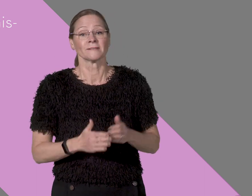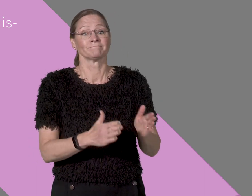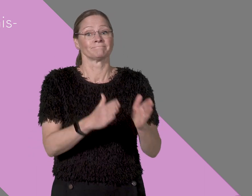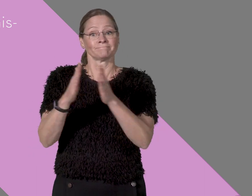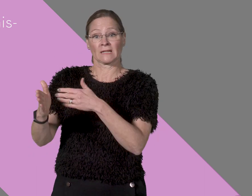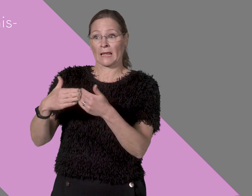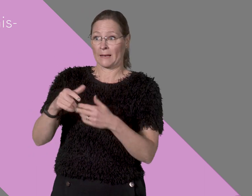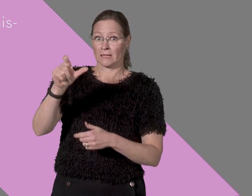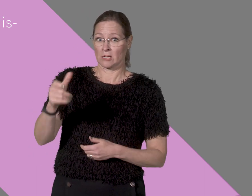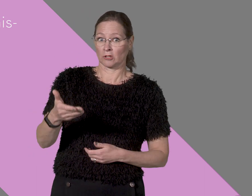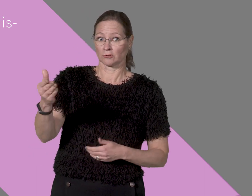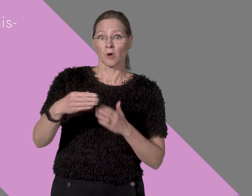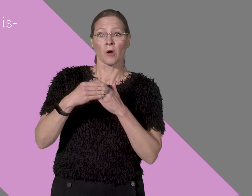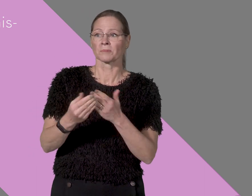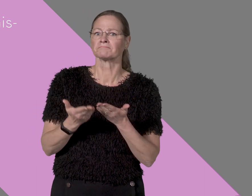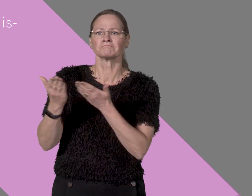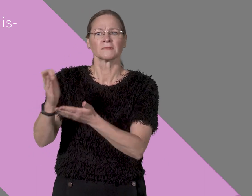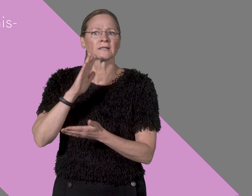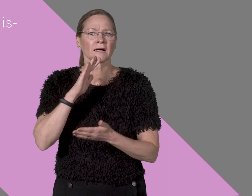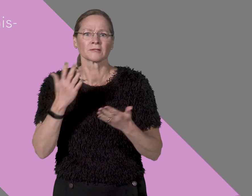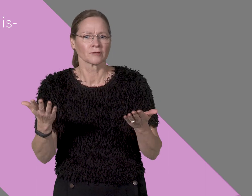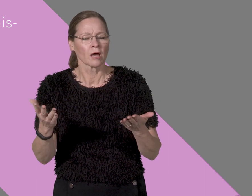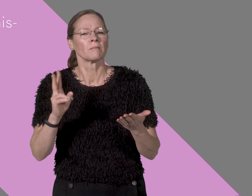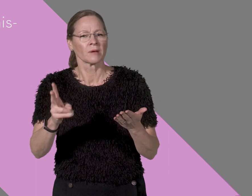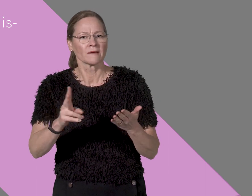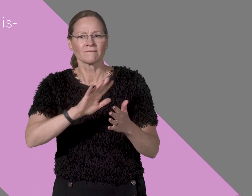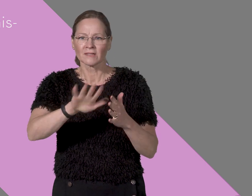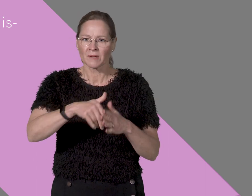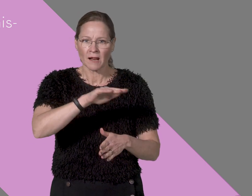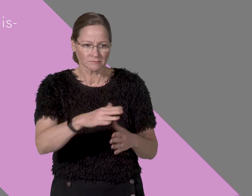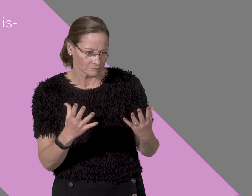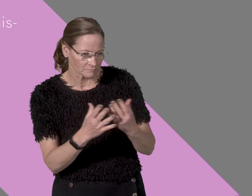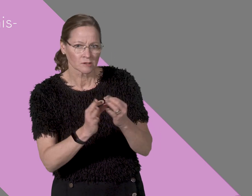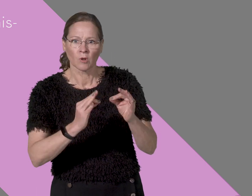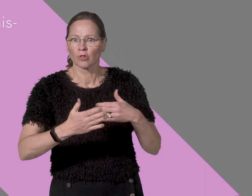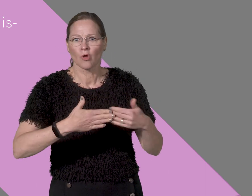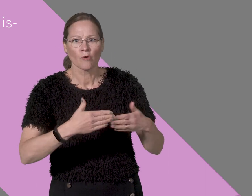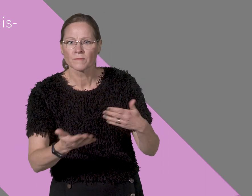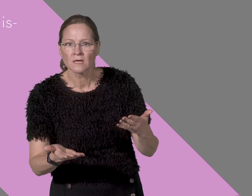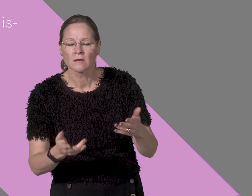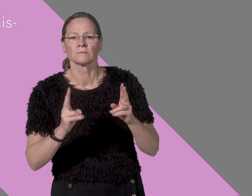Henkilöstölle oppaassa kerrotaan puolestaan, - miten viittomakielisen lapsen kanssa toimitaan -